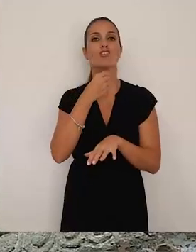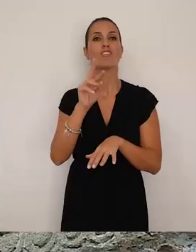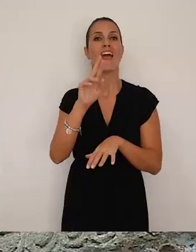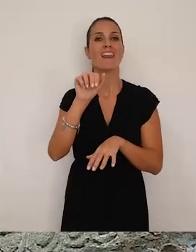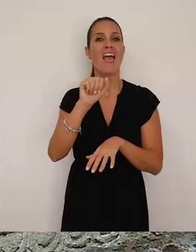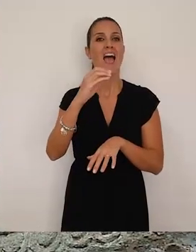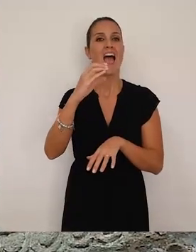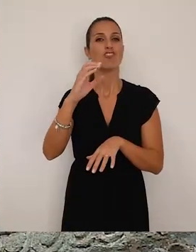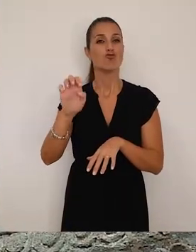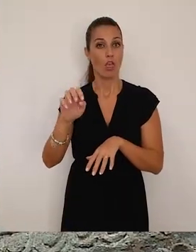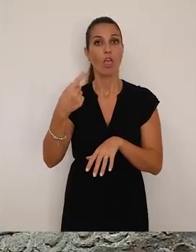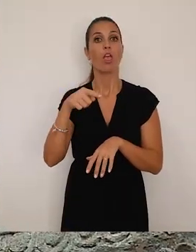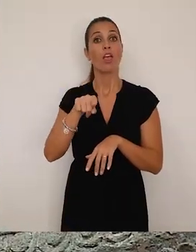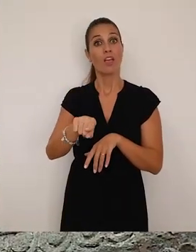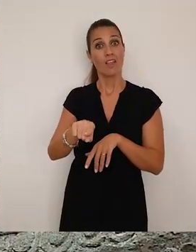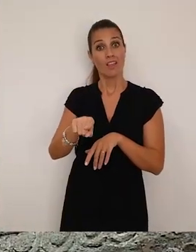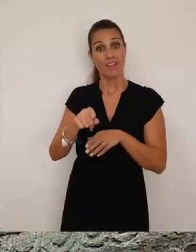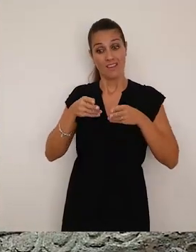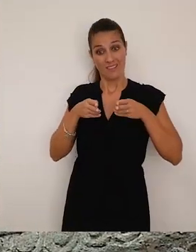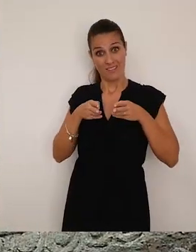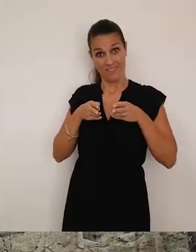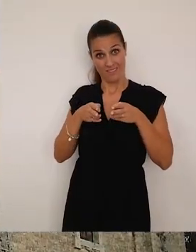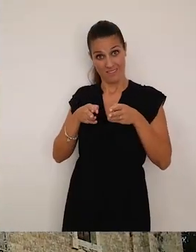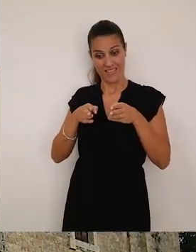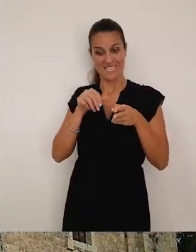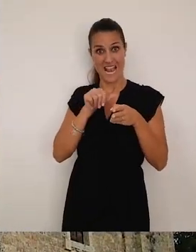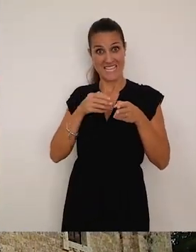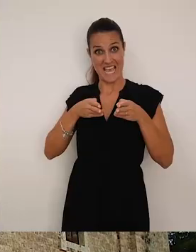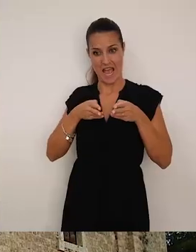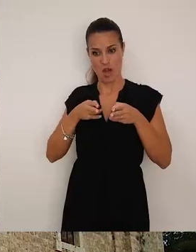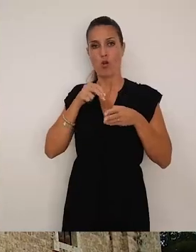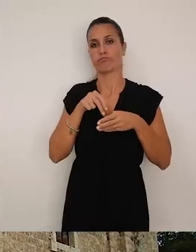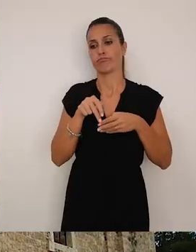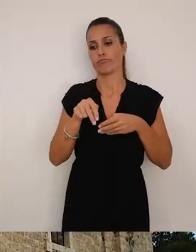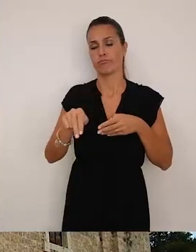della Madonna delle Rascie, sita lungo il tragitto che dall’abitato di Salignano conduce